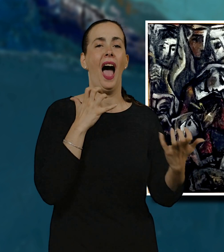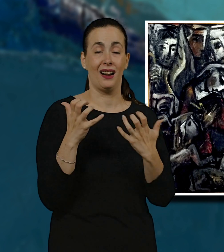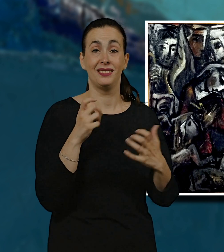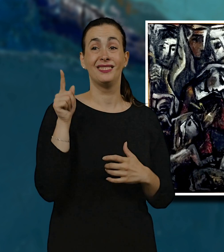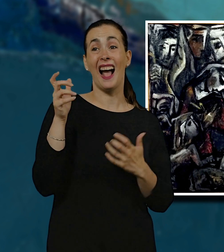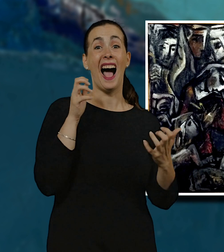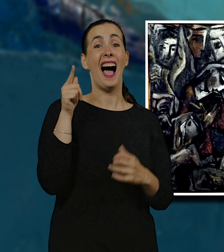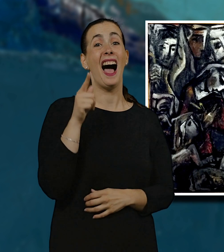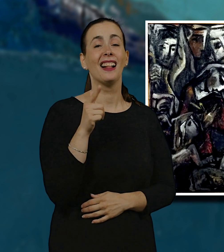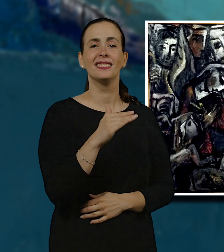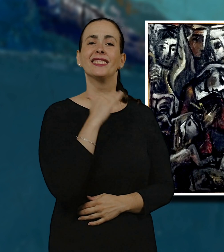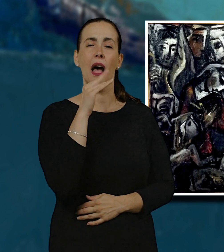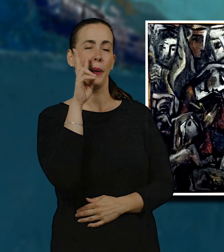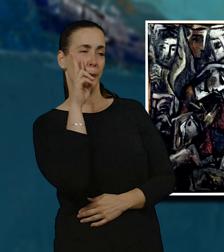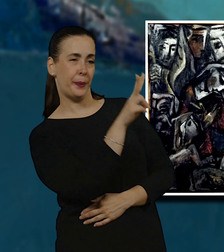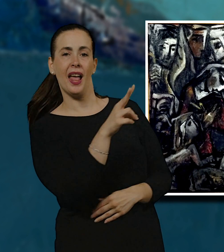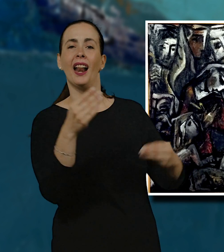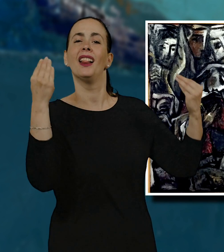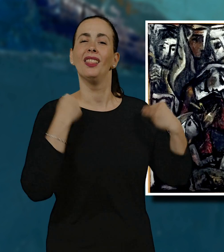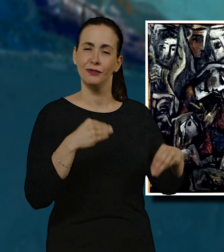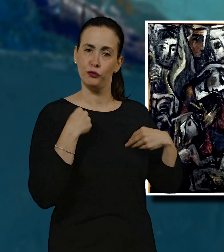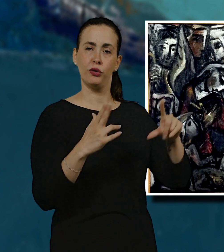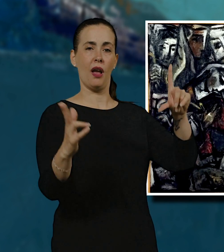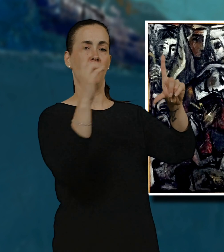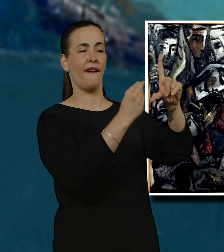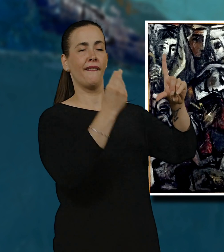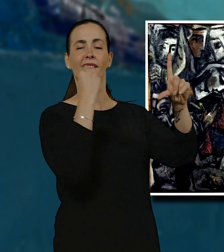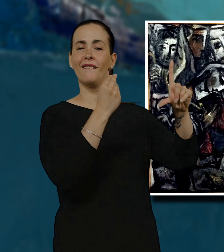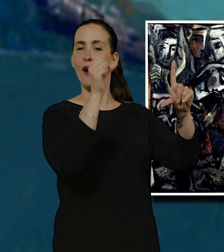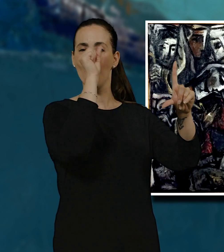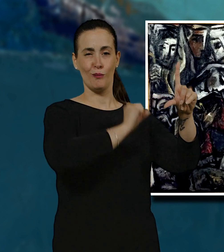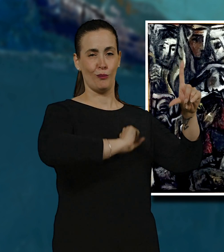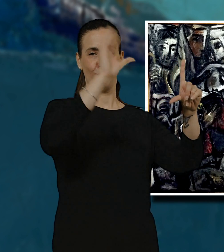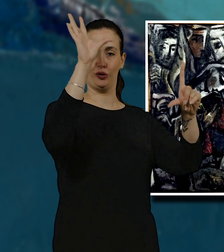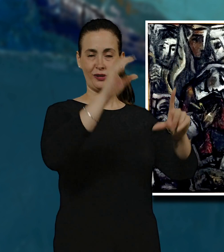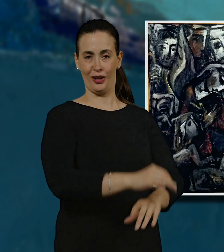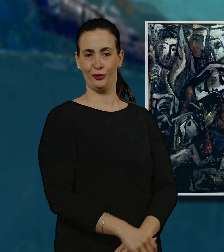que sap veure i gaudir de la bona pintura de tots els temps.